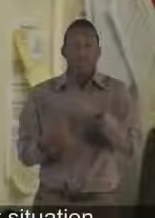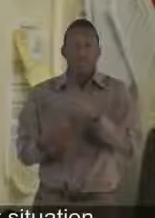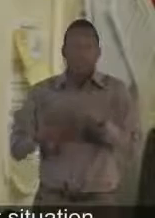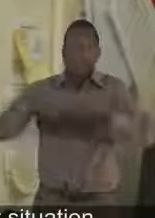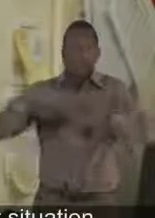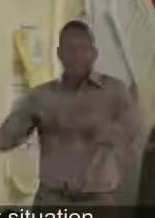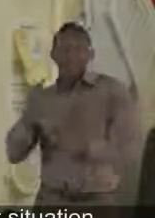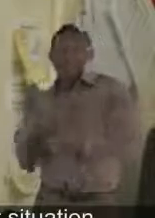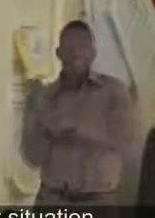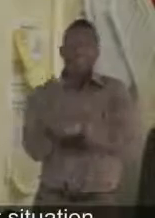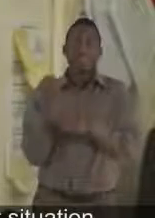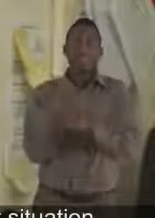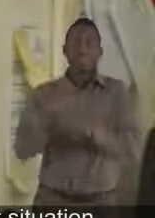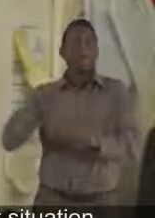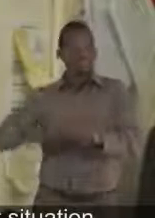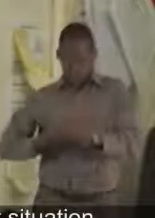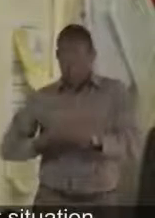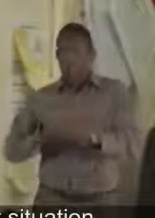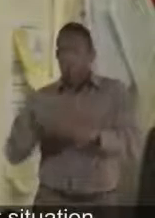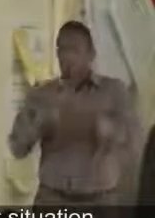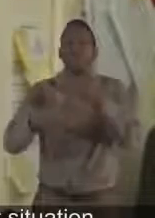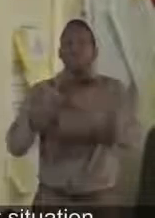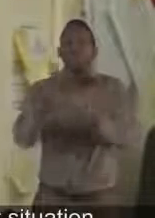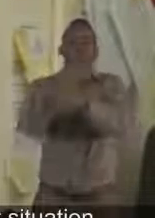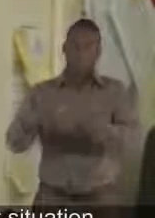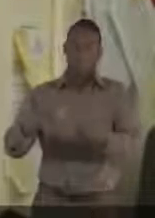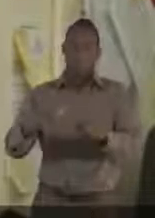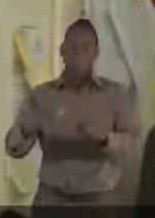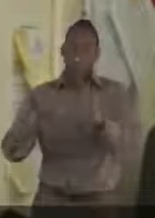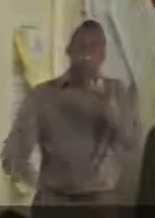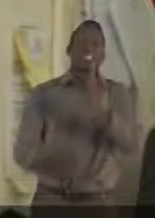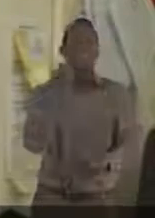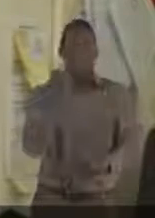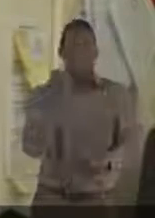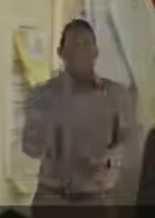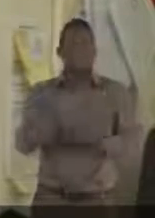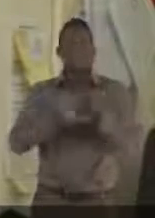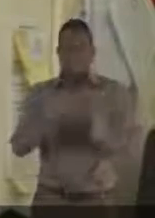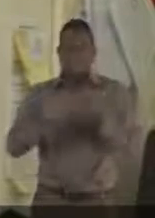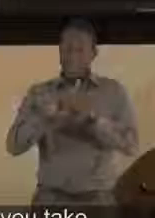حتى نحقق واقع أن يتقبل الجميع أن هذا هو الوضع الذي ينبغي أن تكون الأمور عليه